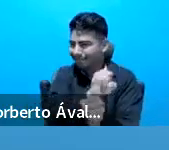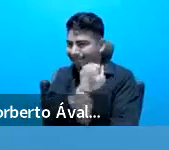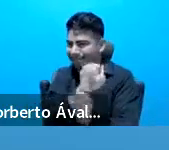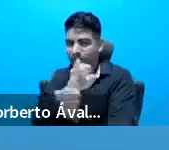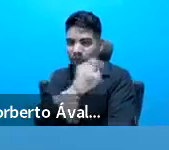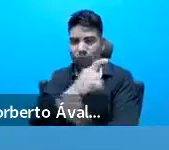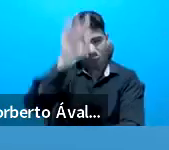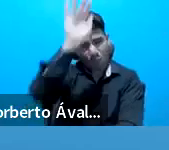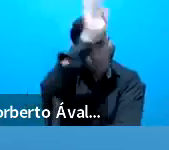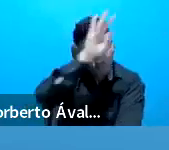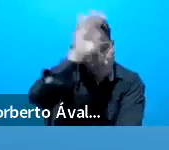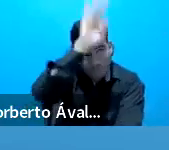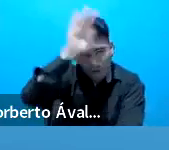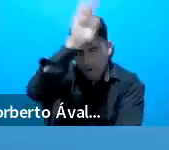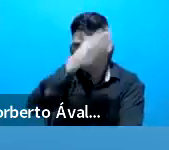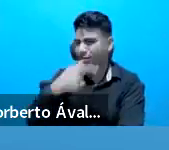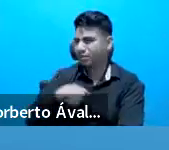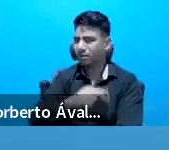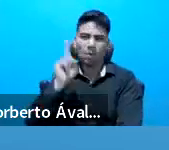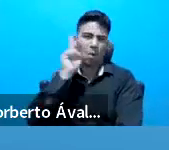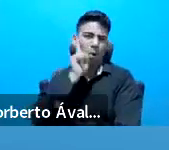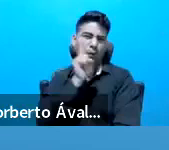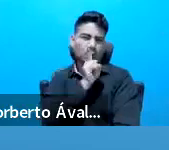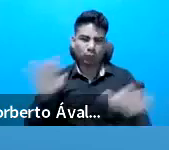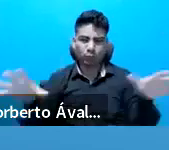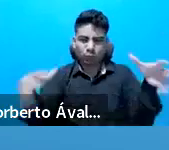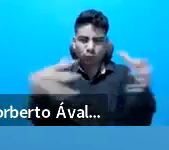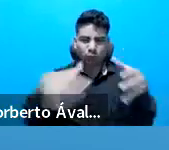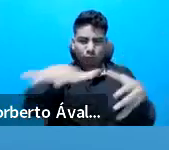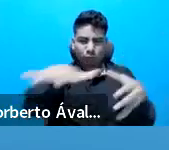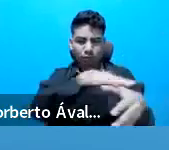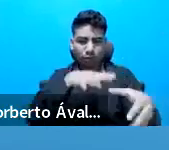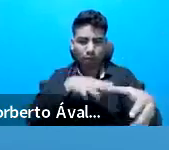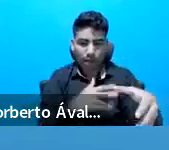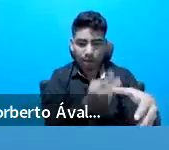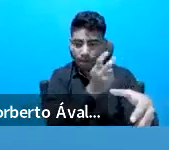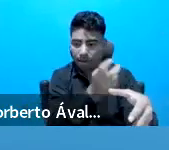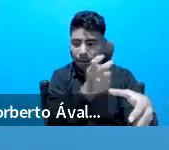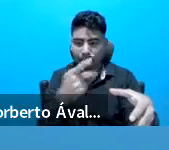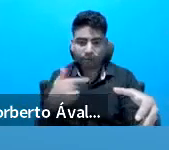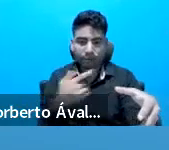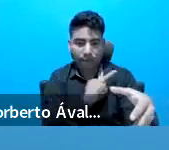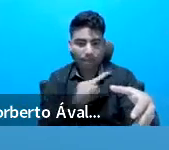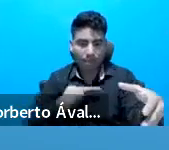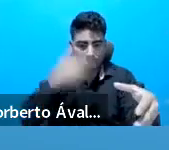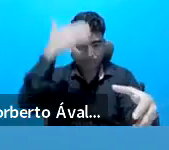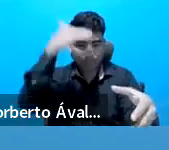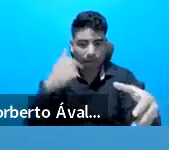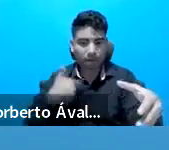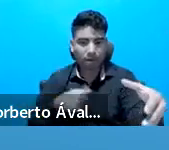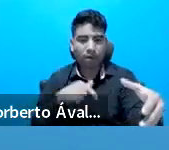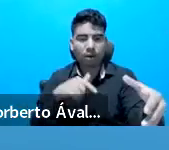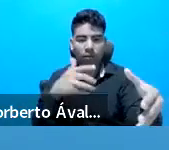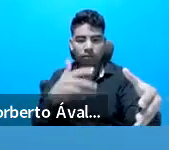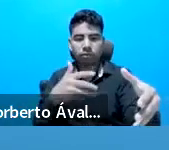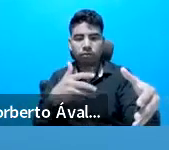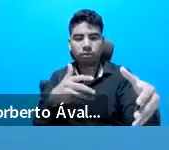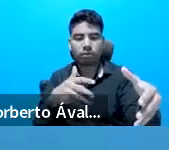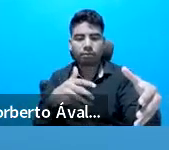a surgir. Investigadores, filósofos. que empiezan a mirar a las comunidades sordas y empiezan a a descubrir que